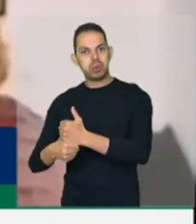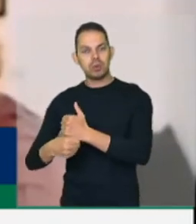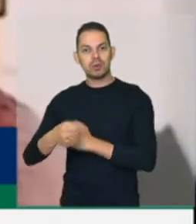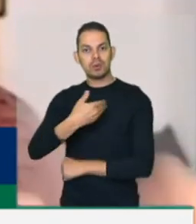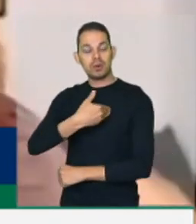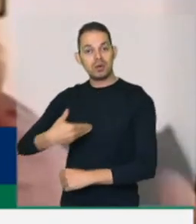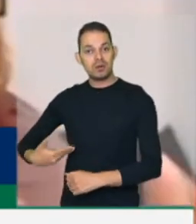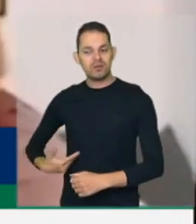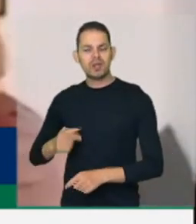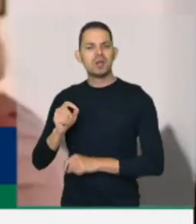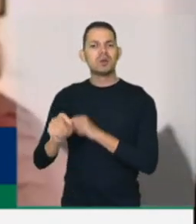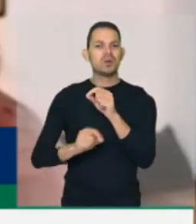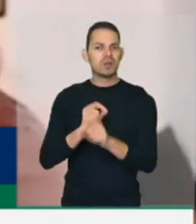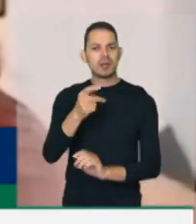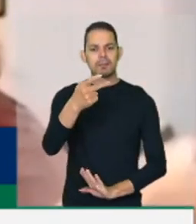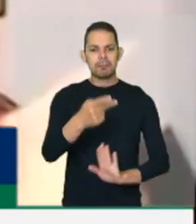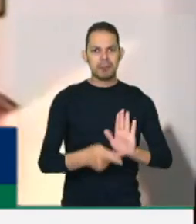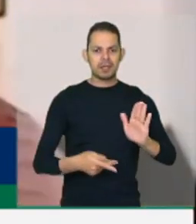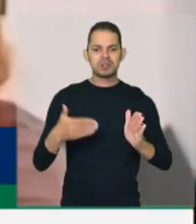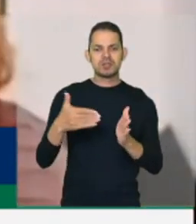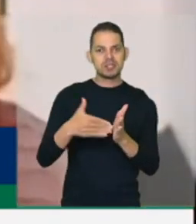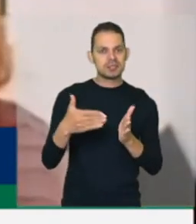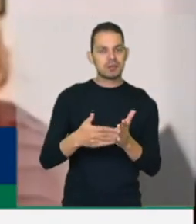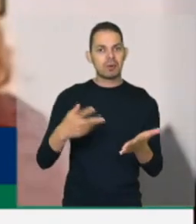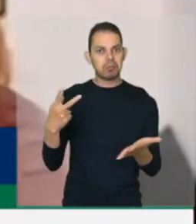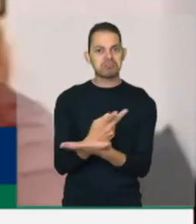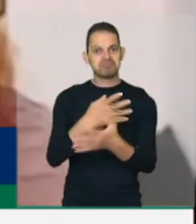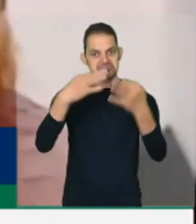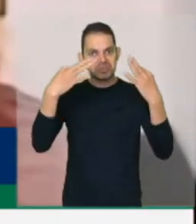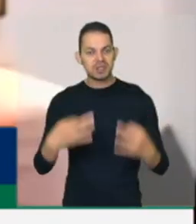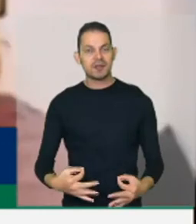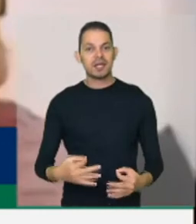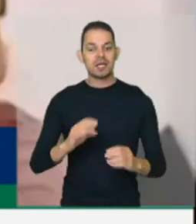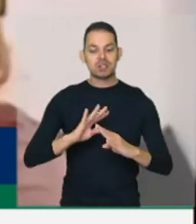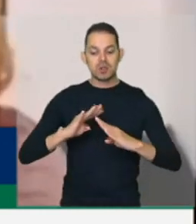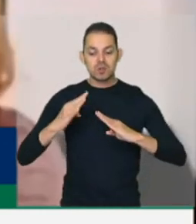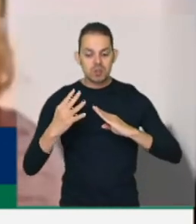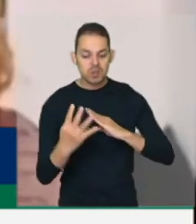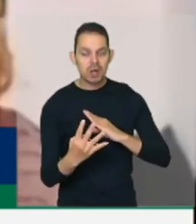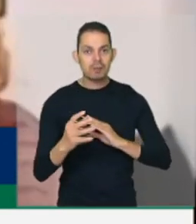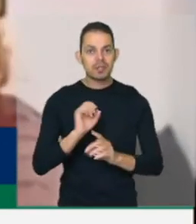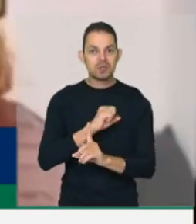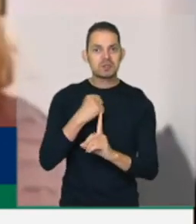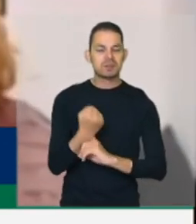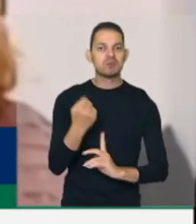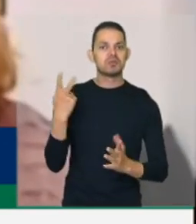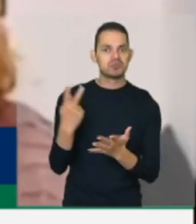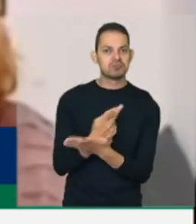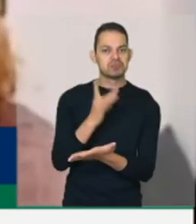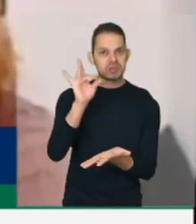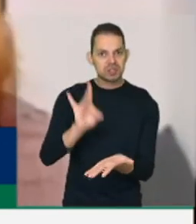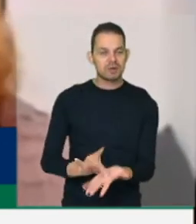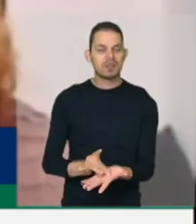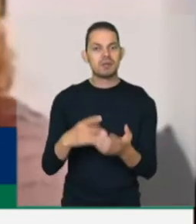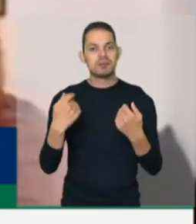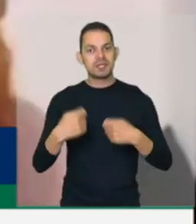COM QUE... OS PLANOS DE RESTRIÇÃO PUDESSEM ACONTECER. PARA QUE O ISOLAMENTO SOCIAL ACONTECESSE. NÓS DEVERÍAMOS AUMENTAR O FINANCIAMENTO DOS LEITOS DE